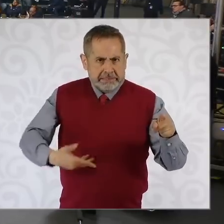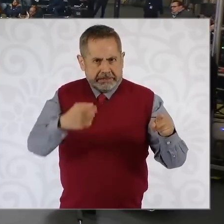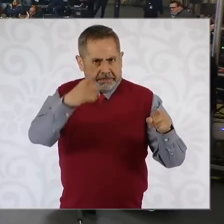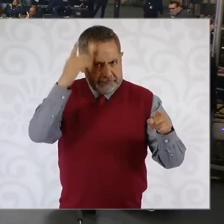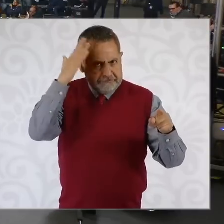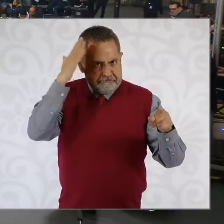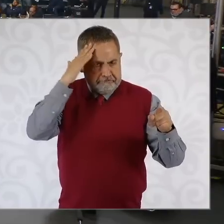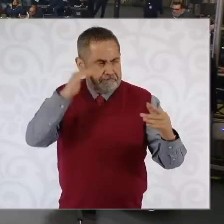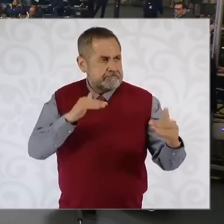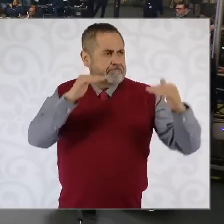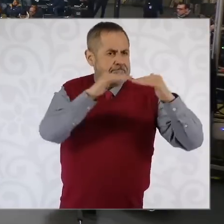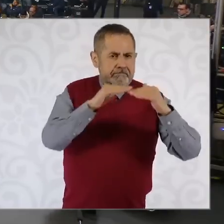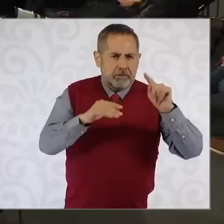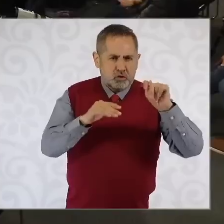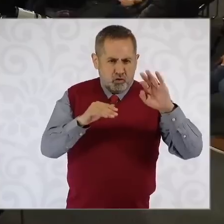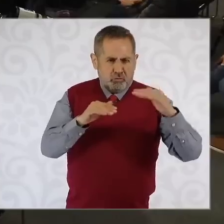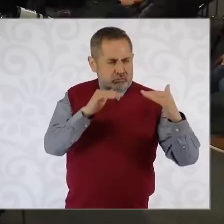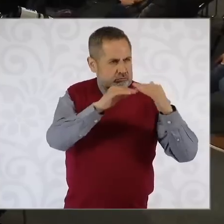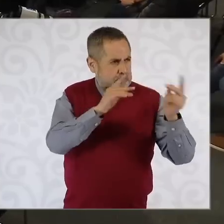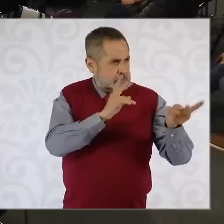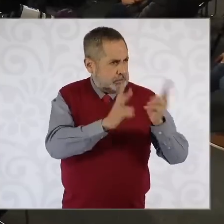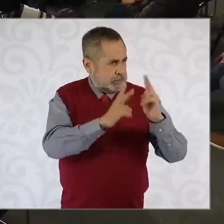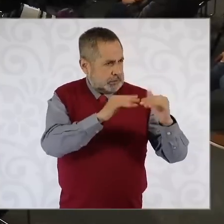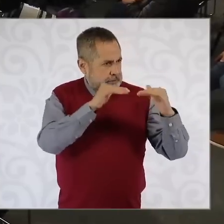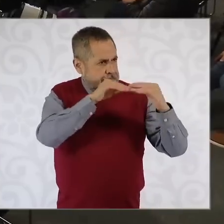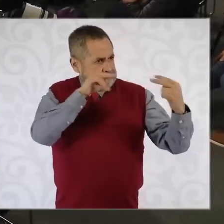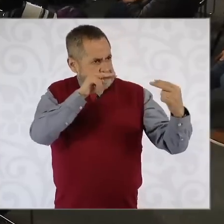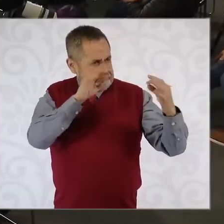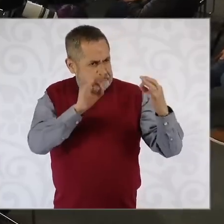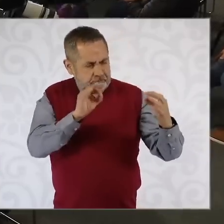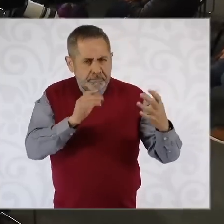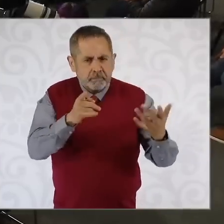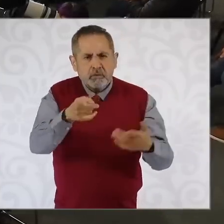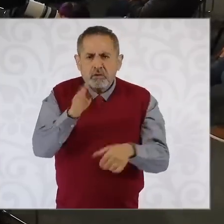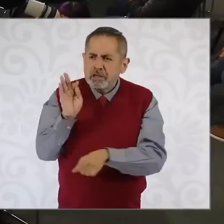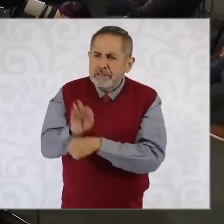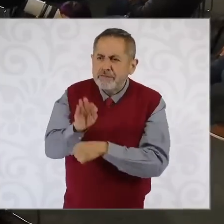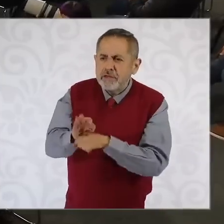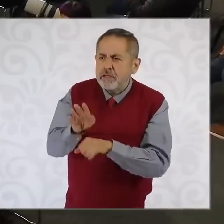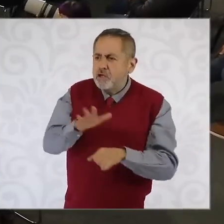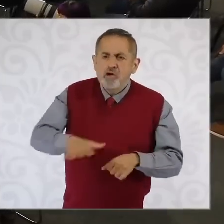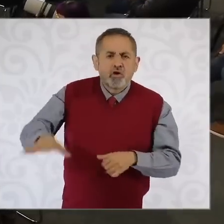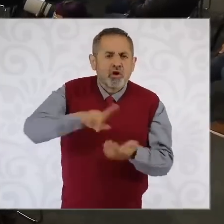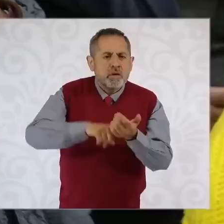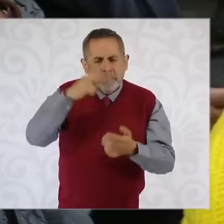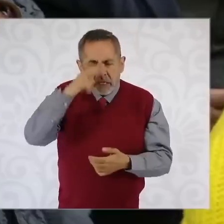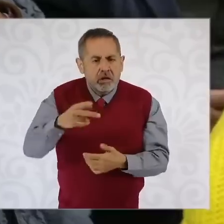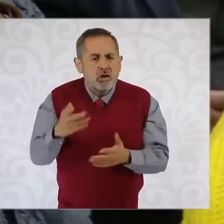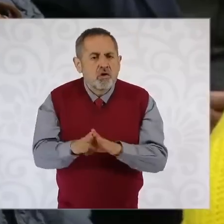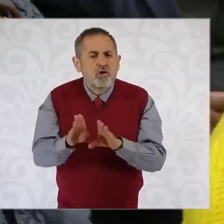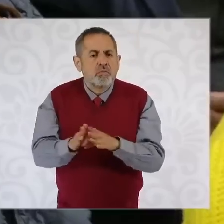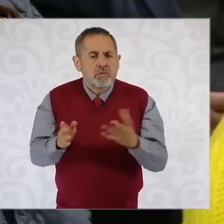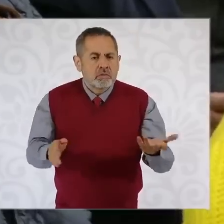y obviamente Donald Trump Cómo defenderá México el hecho de que ya o sea nos pueden decir si ya